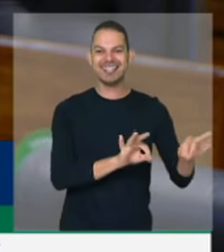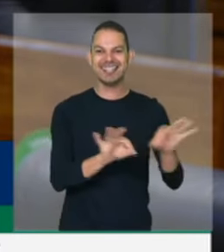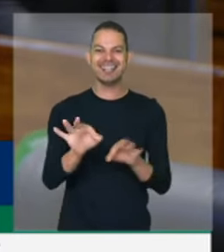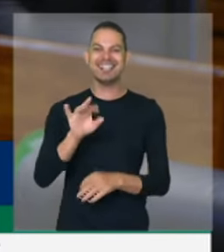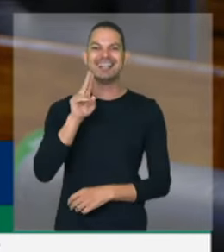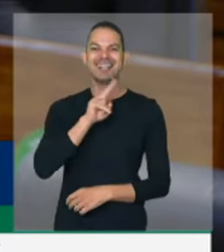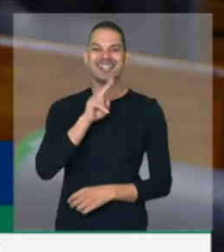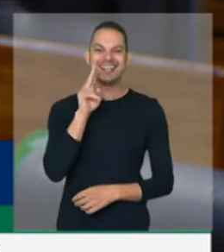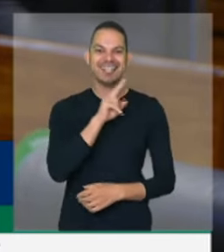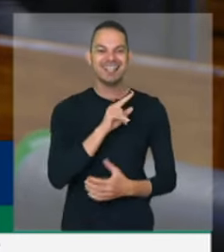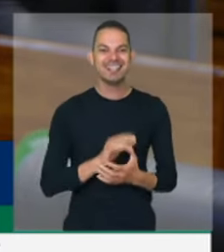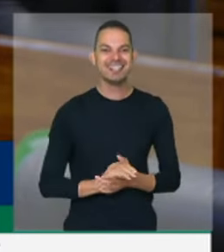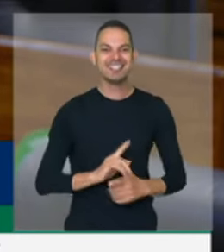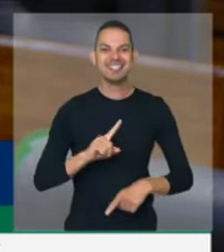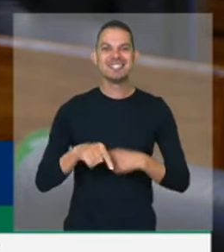ENTÃO EU VEJO QUE É NECESSÁ